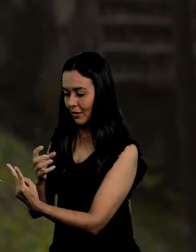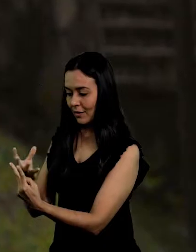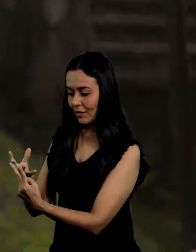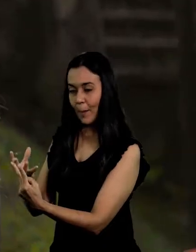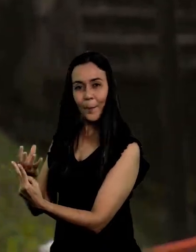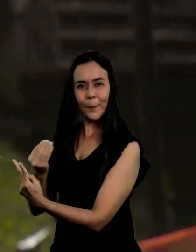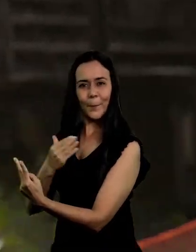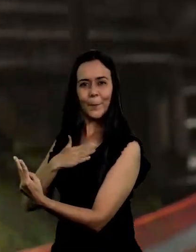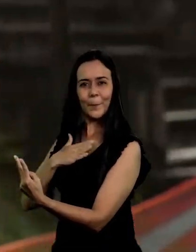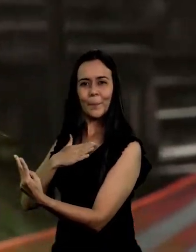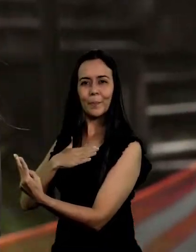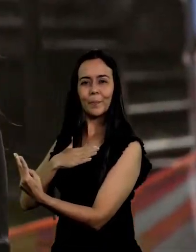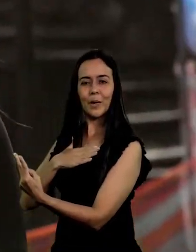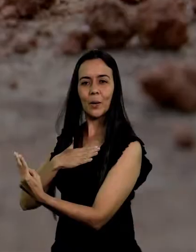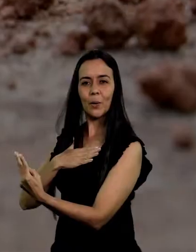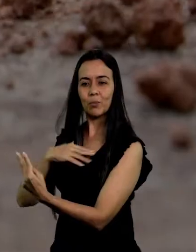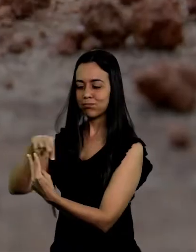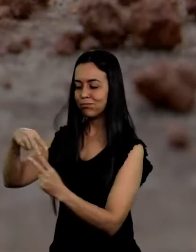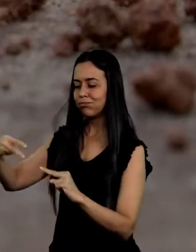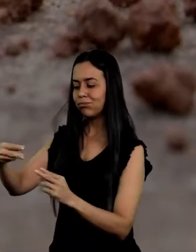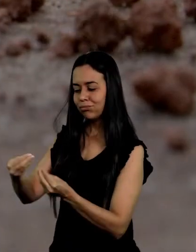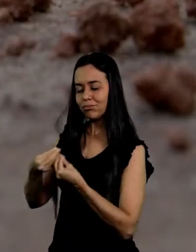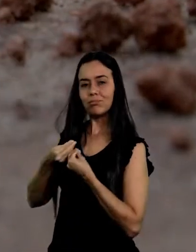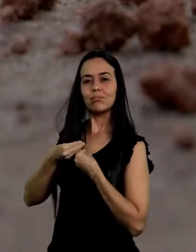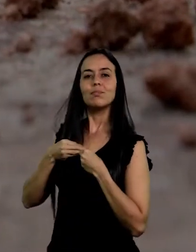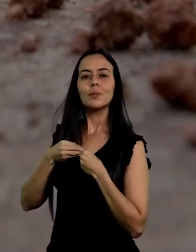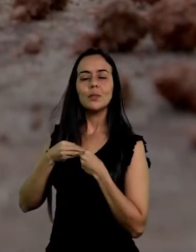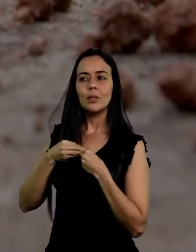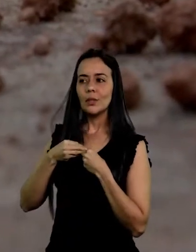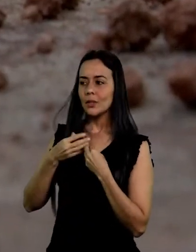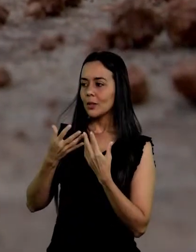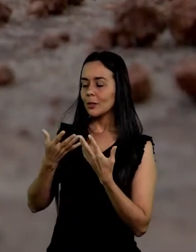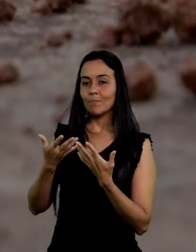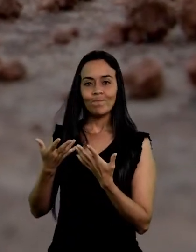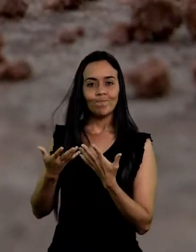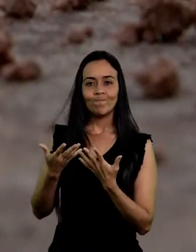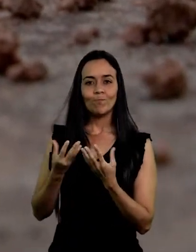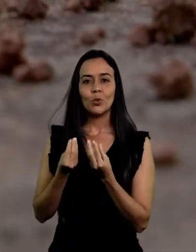que são meus pais. Então, perder uma ponte dessa estrutura